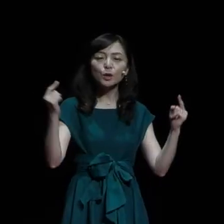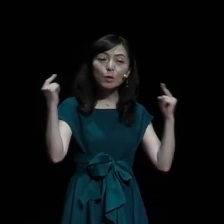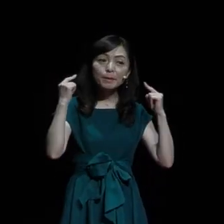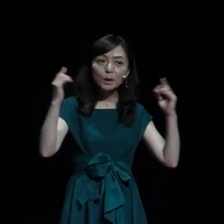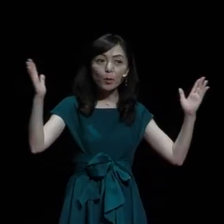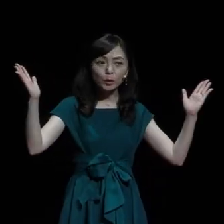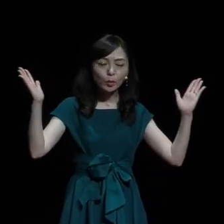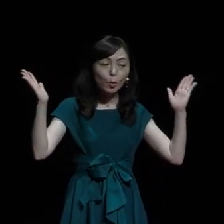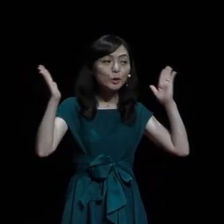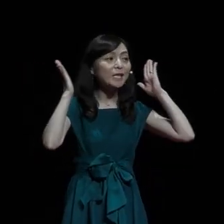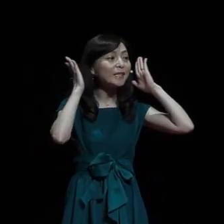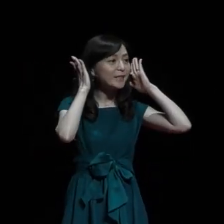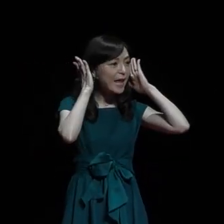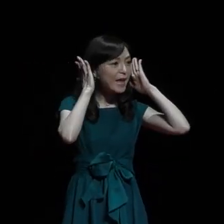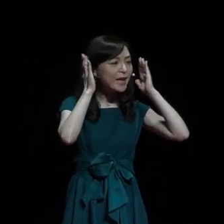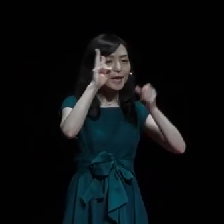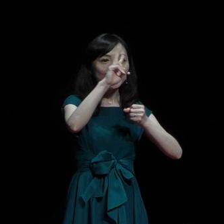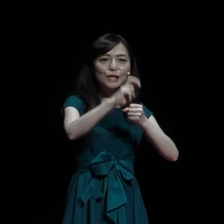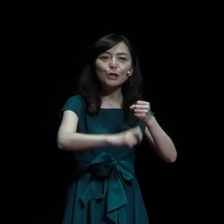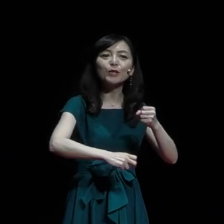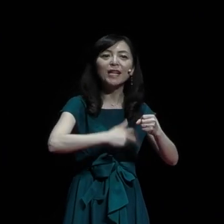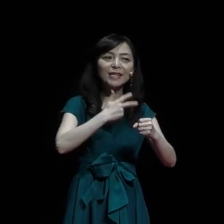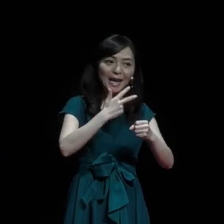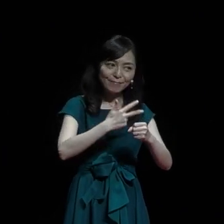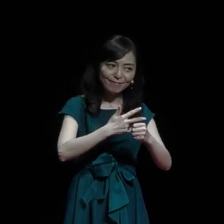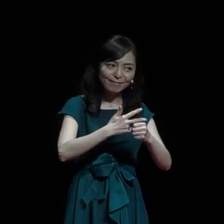Han pasado 27 años desde que perdí la audición en ambos oídos.